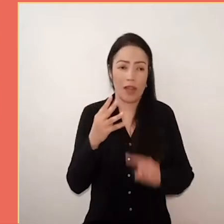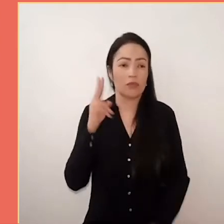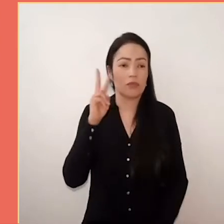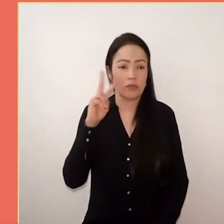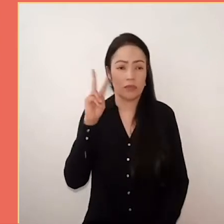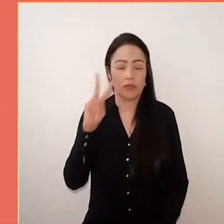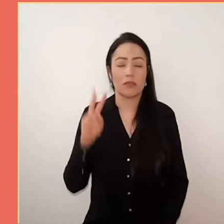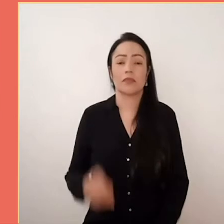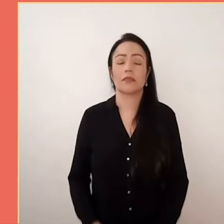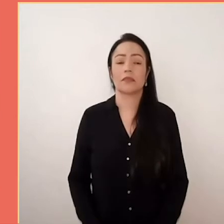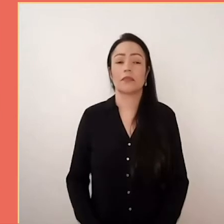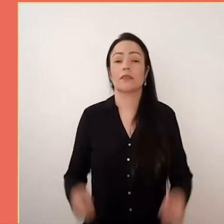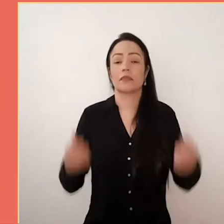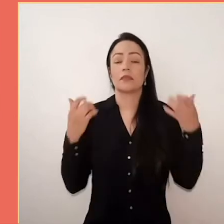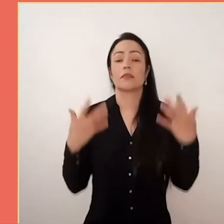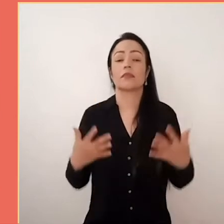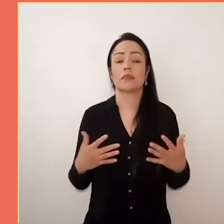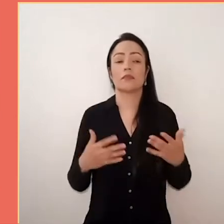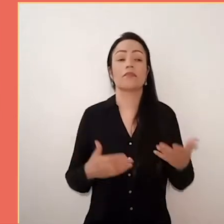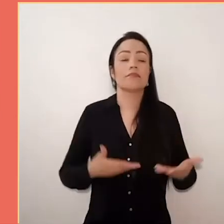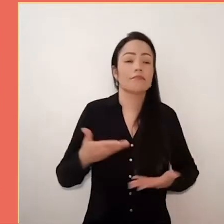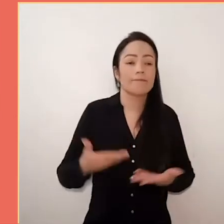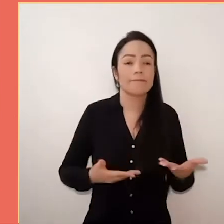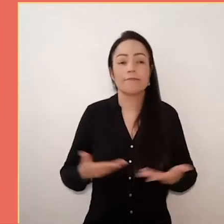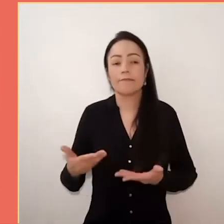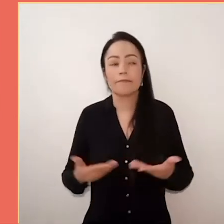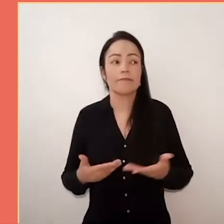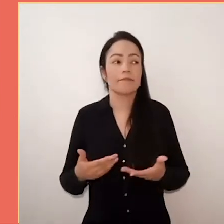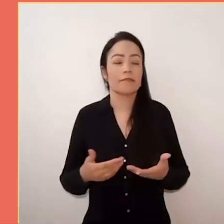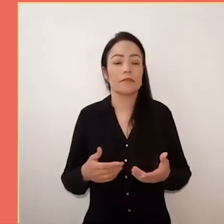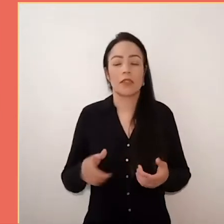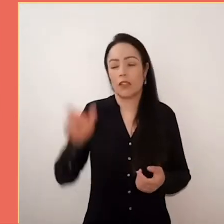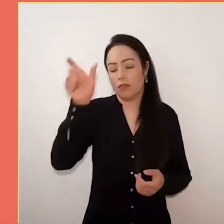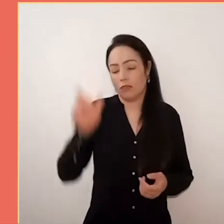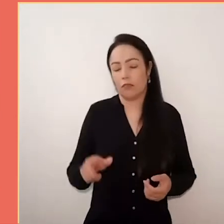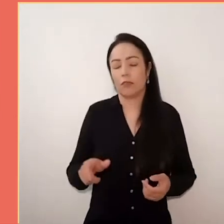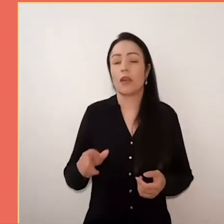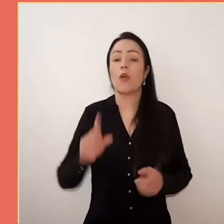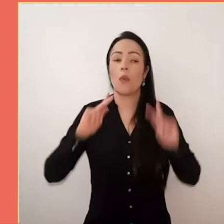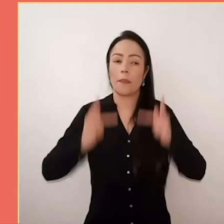falam da servidão do ser humano às suas emoções,